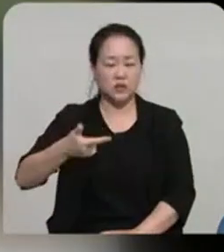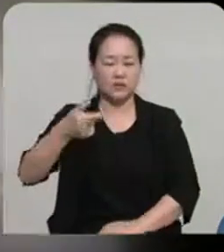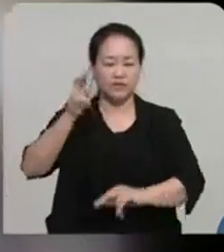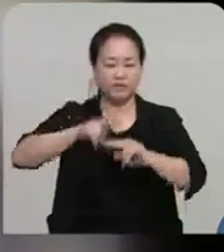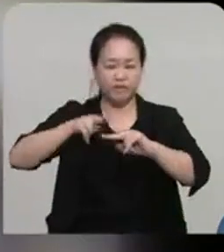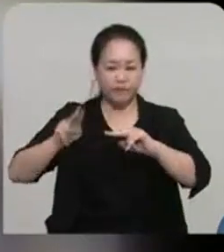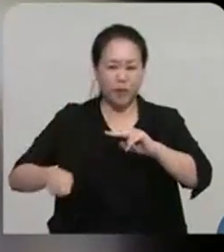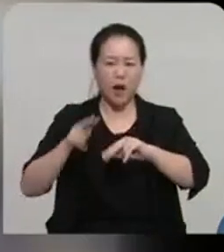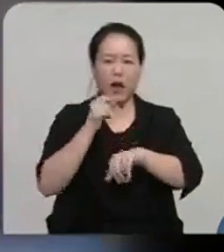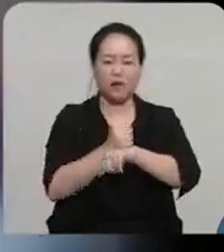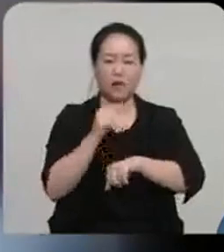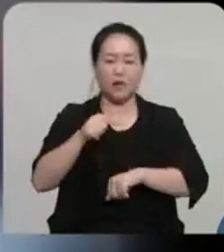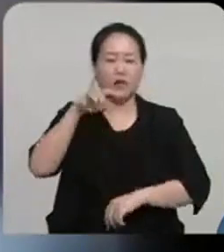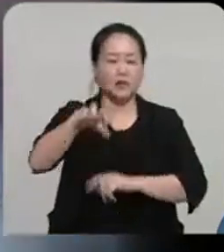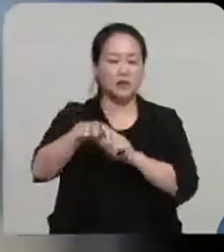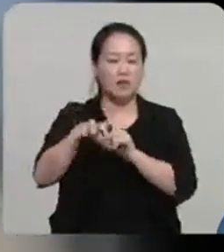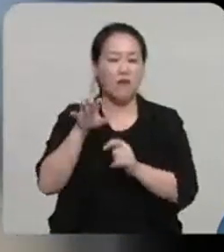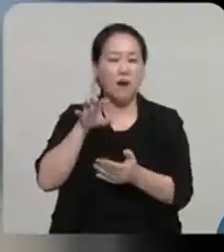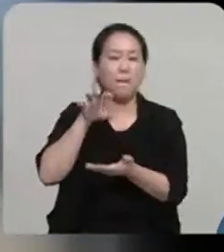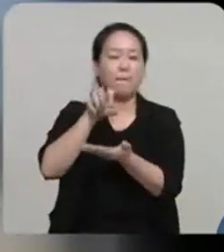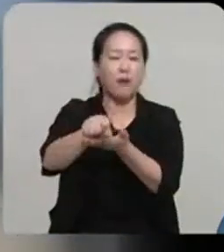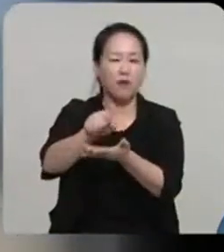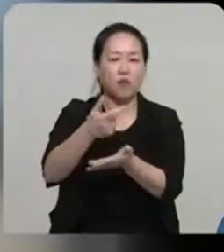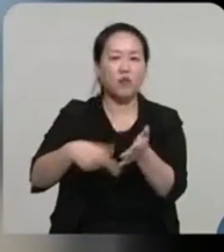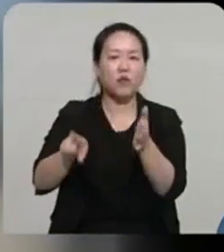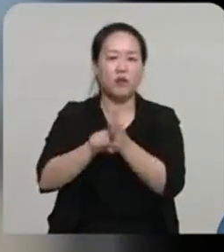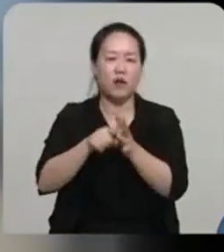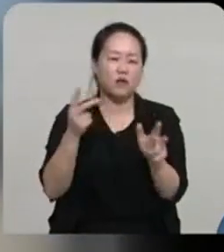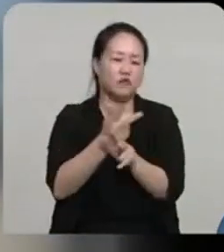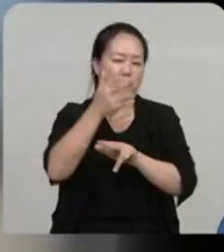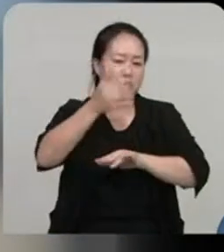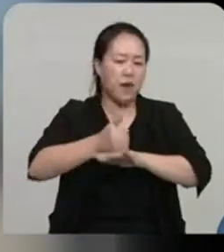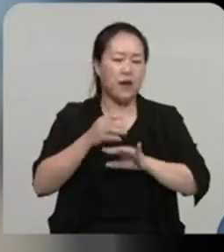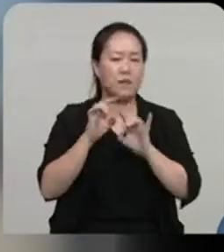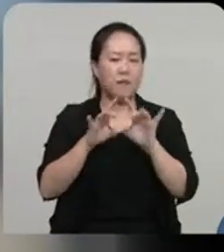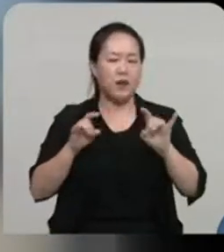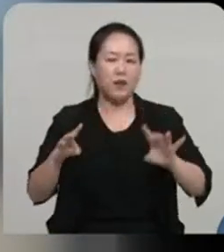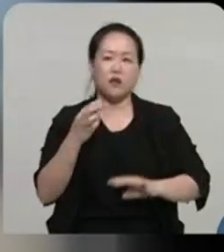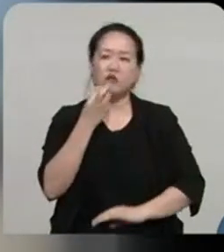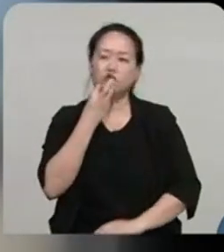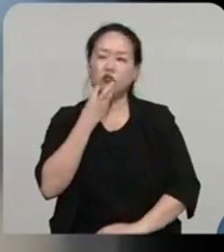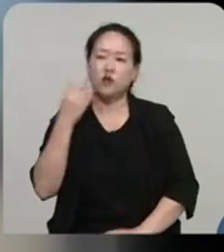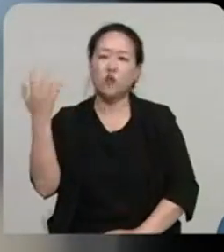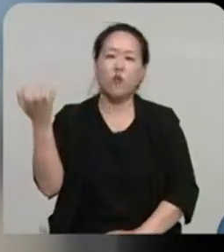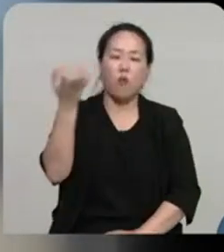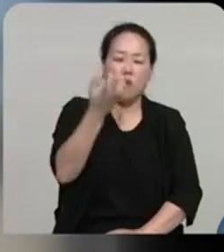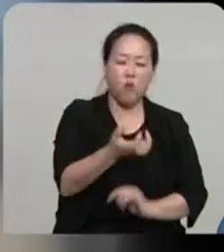에 나선 건데 주말마다 서울에서 내려와 산행하거나 모임을 하며 표밭을 갈고 있습니다.